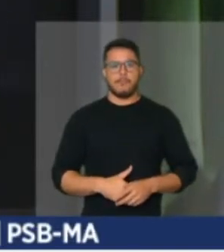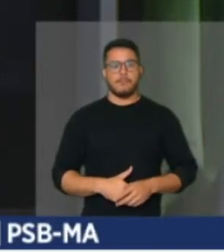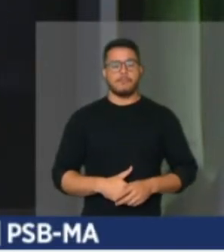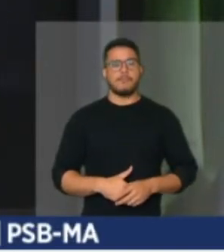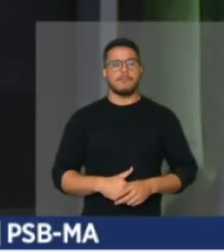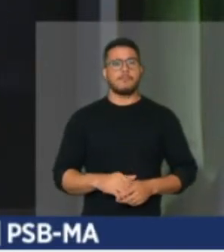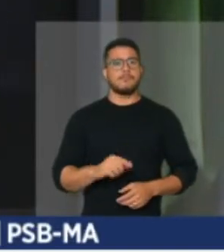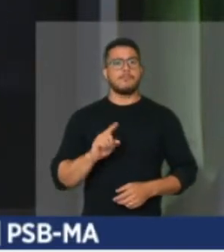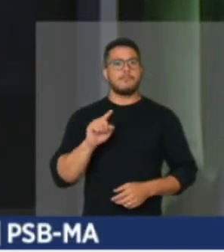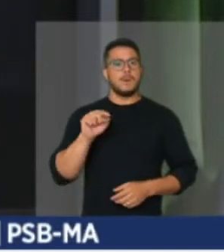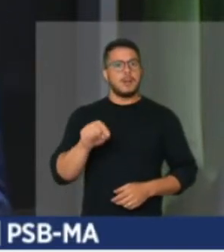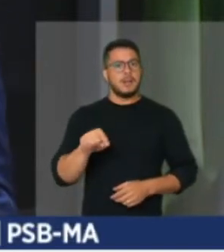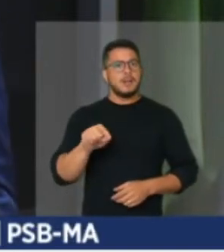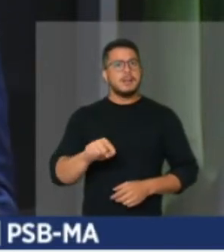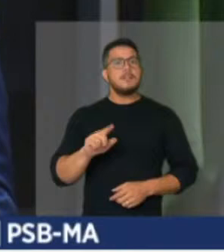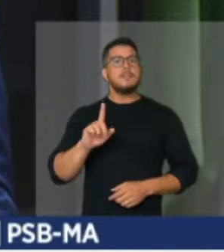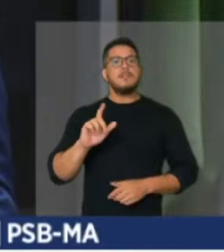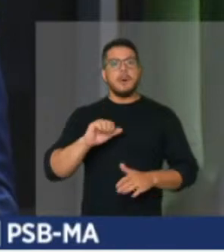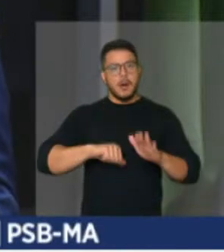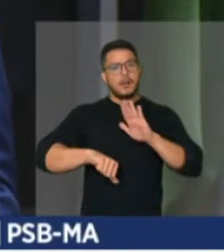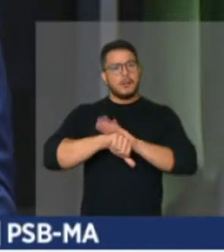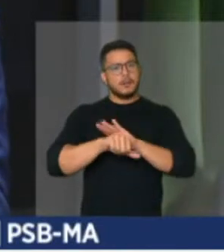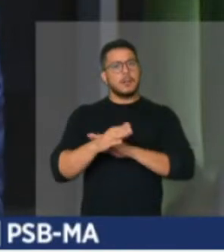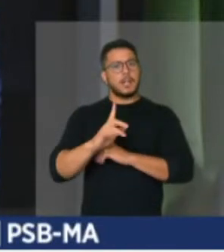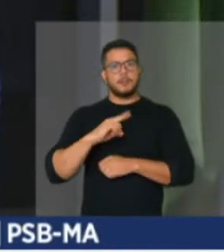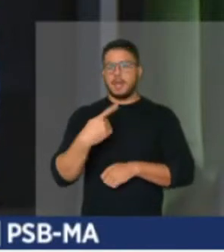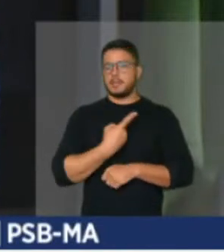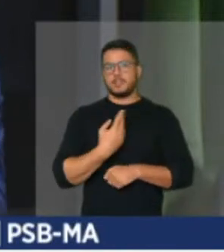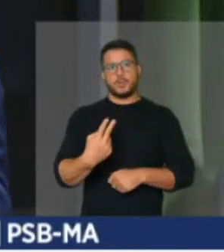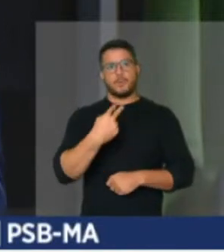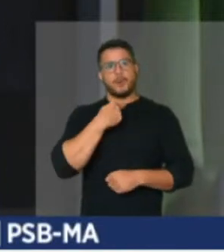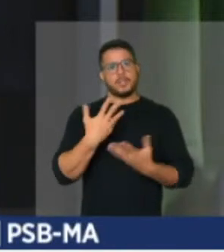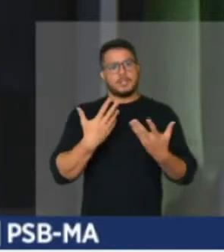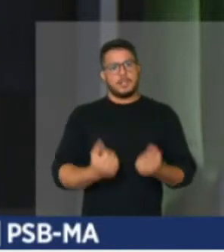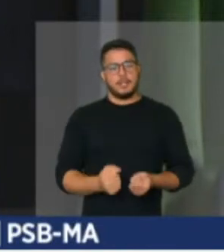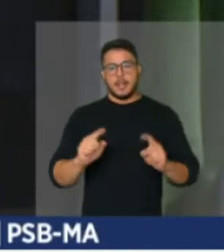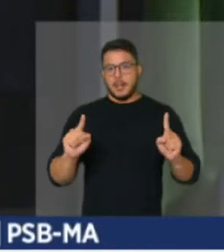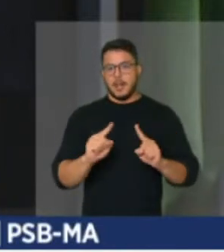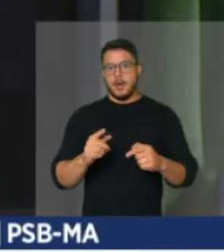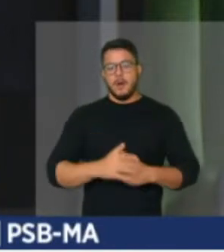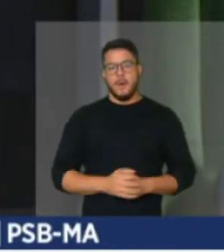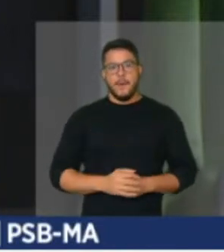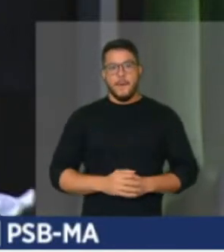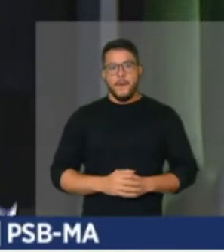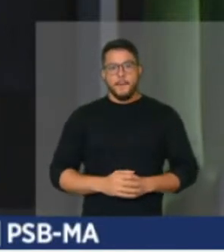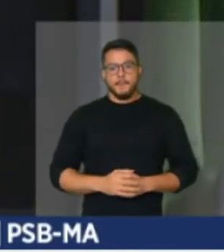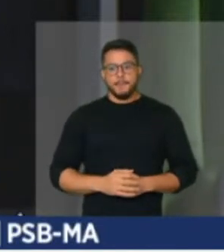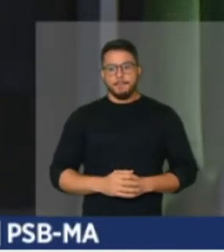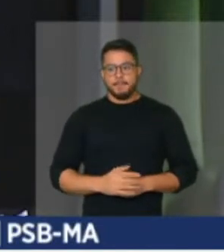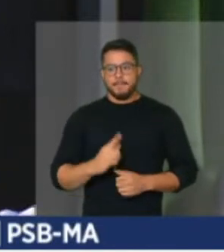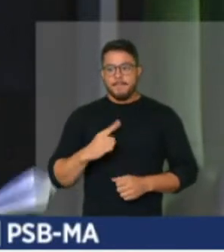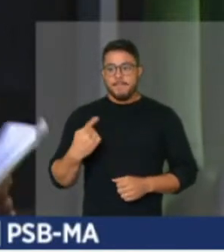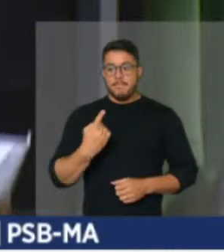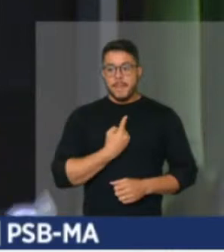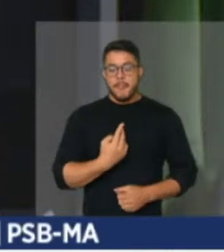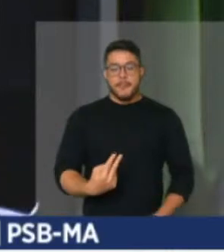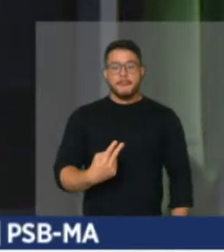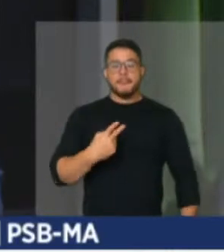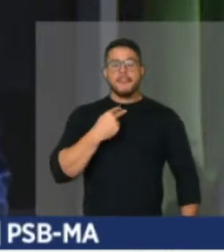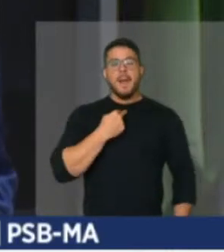REPUDIADAS POR TODOS NÓS, DE MANEIRA VEEMENTE, DE MANEIRA QUE NÓS NÃO PODEMOS AQUI ENDOÇAR ESSAS... SOBRETUDO SE TRATANDO DE PAULO GUEDES, QUE VEIO PARA ESTE CONGRESSO